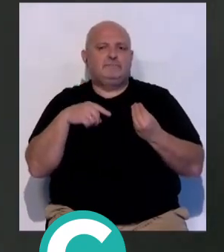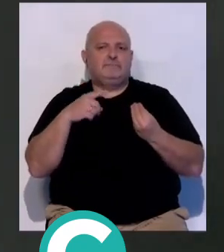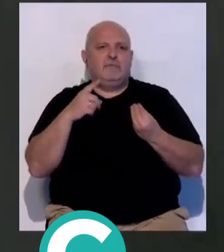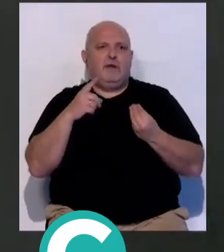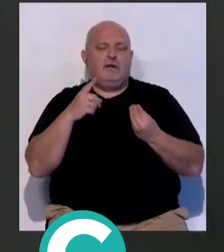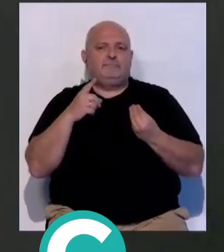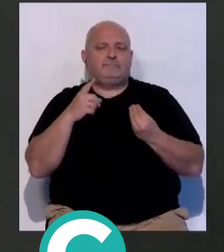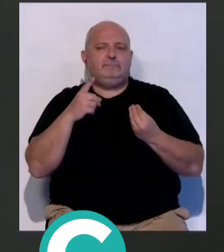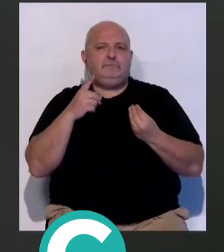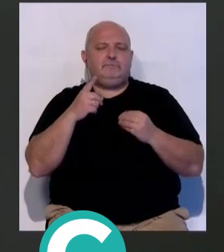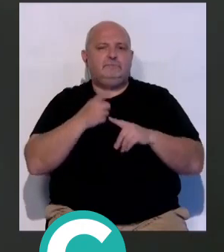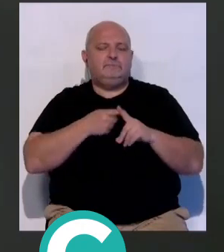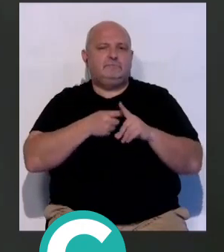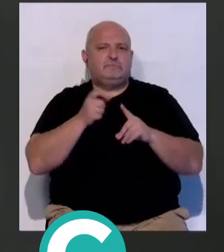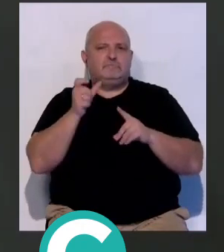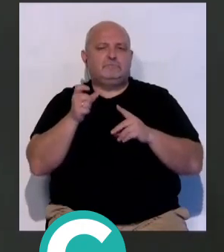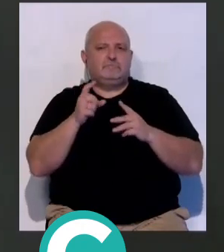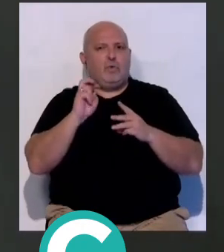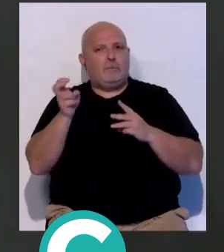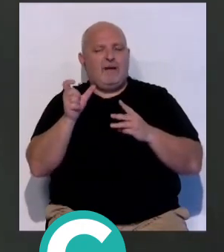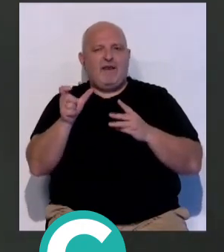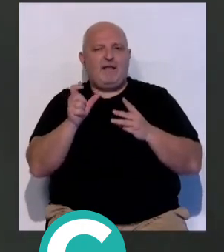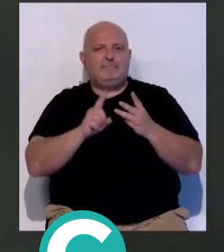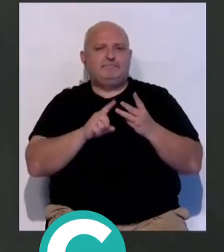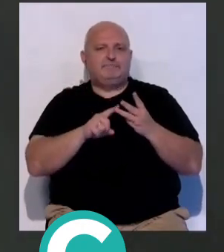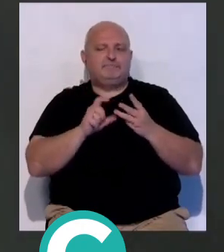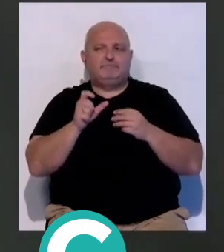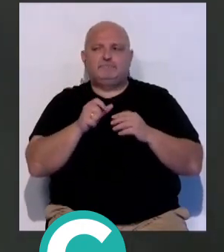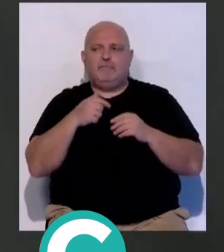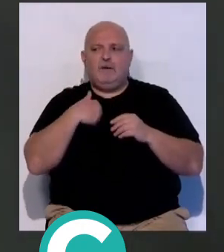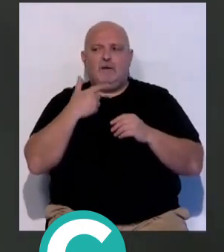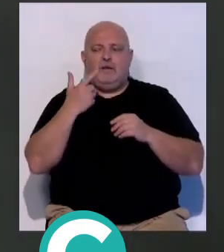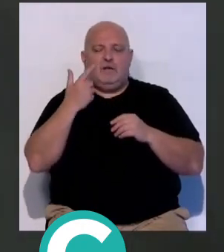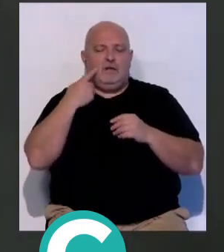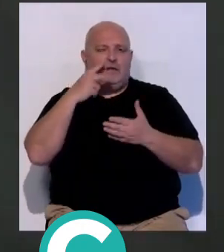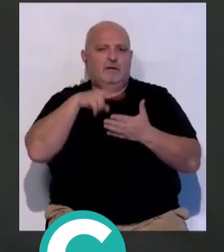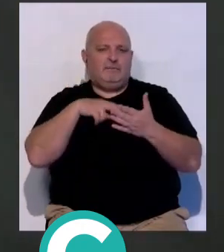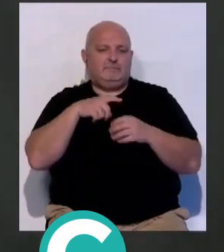parece que lo has mencionado también antes yo leía el gráfico de Argentina y acabo desapareciendo